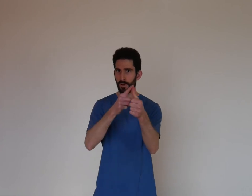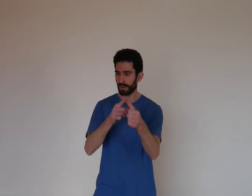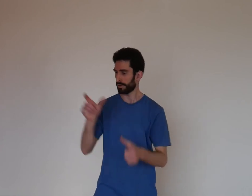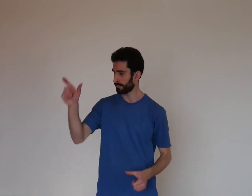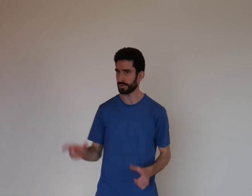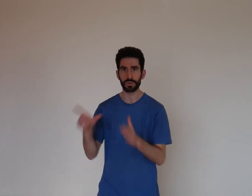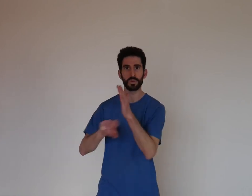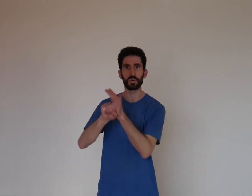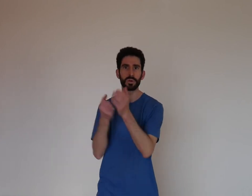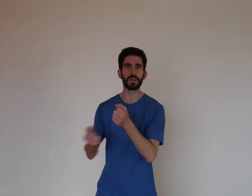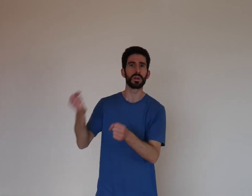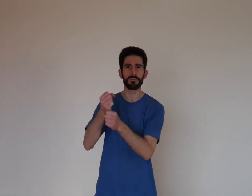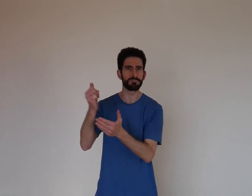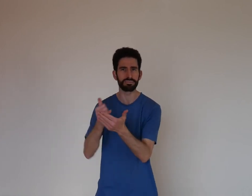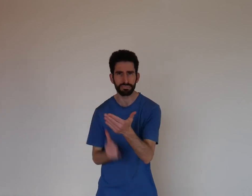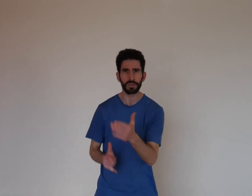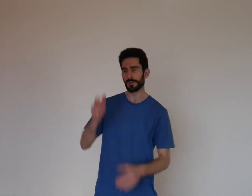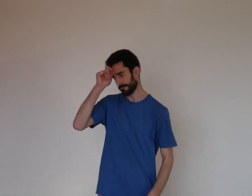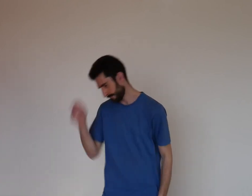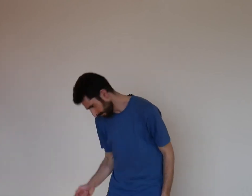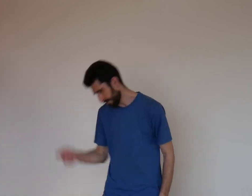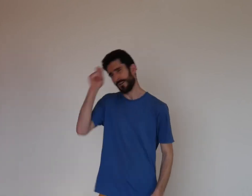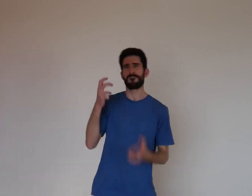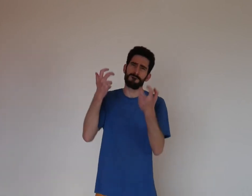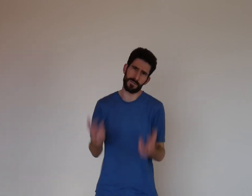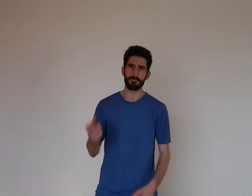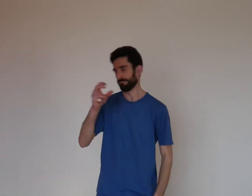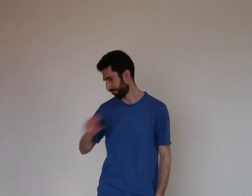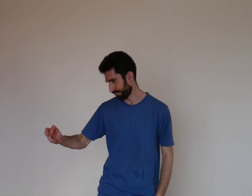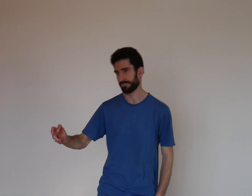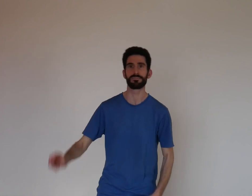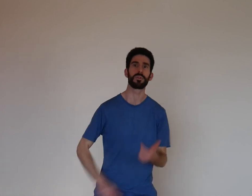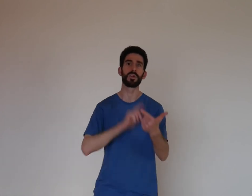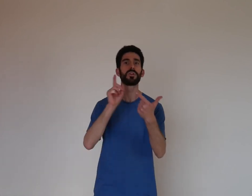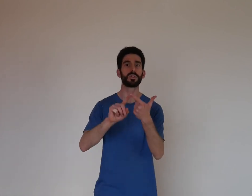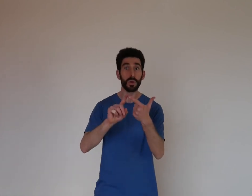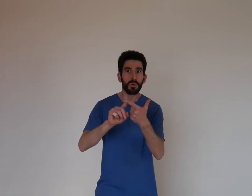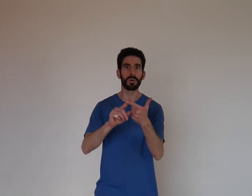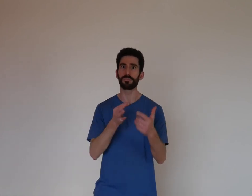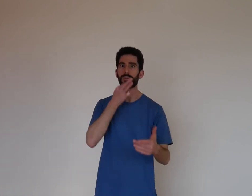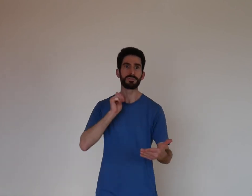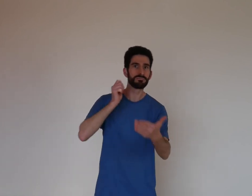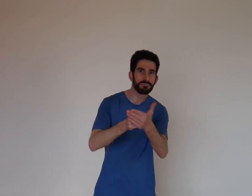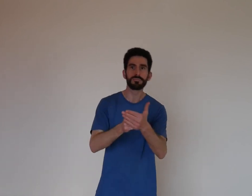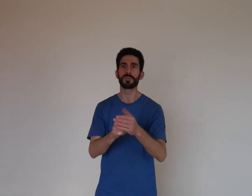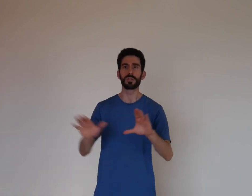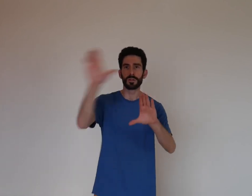Premièrement, à payer l'infographiste qui a créé le logo. Je veux lui rendre hommage. Deuxièment, à acheter